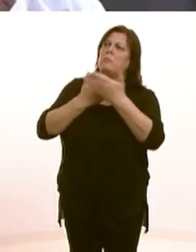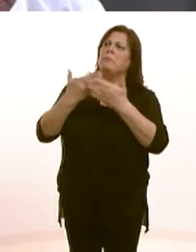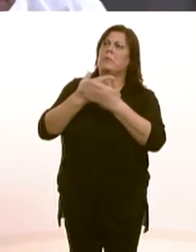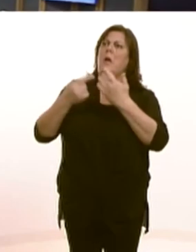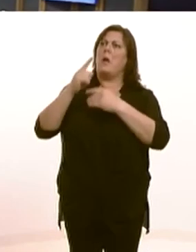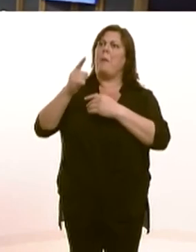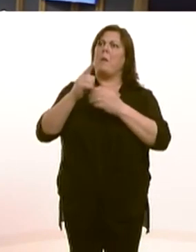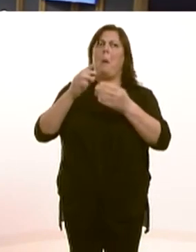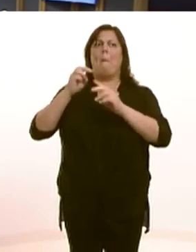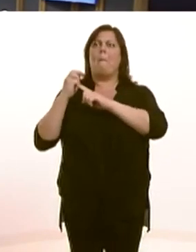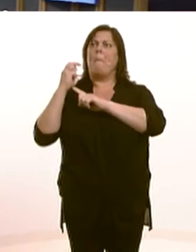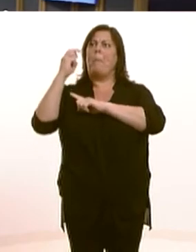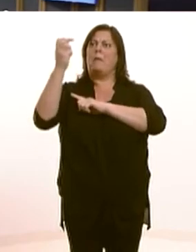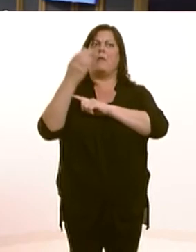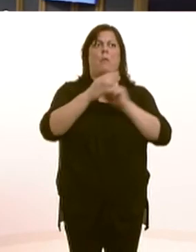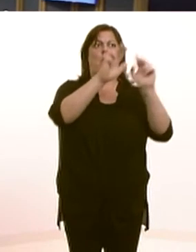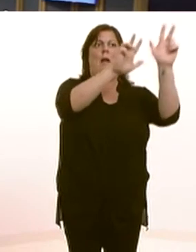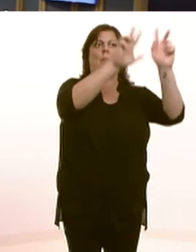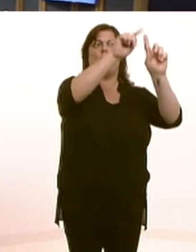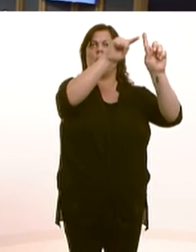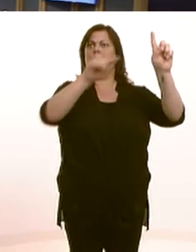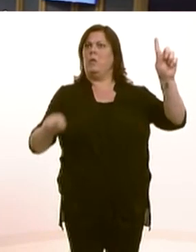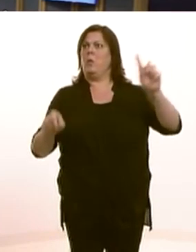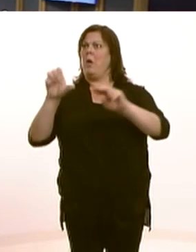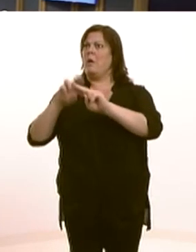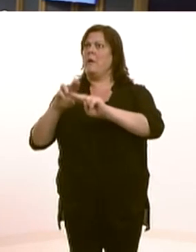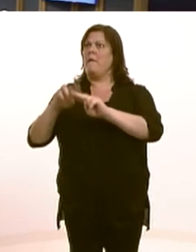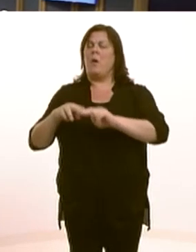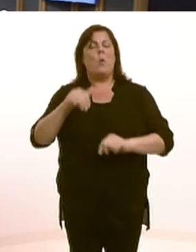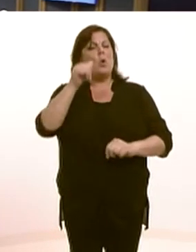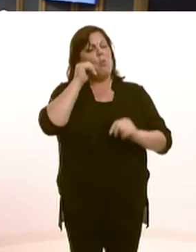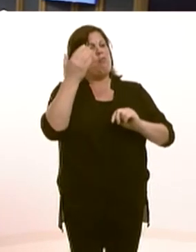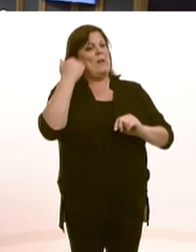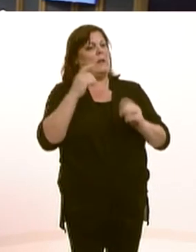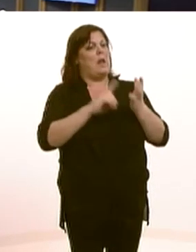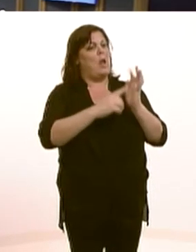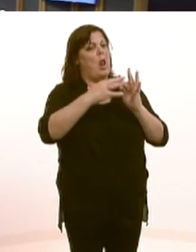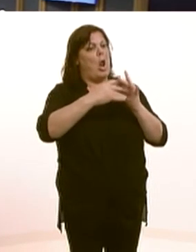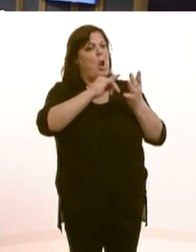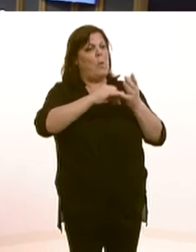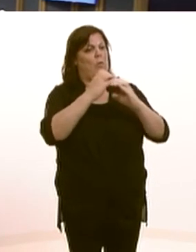i ben yn ddiweddar, rym ni wedi bod yn cydweithioín agos ‚ír awdurdodau lleol i sicrhau bod